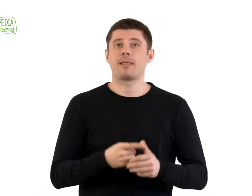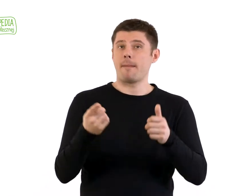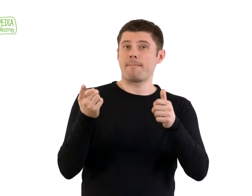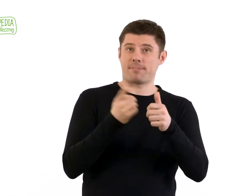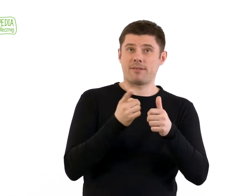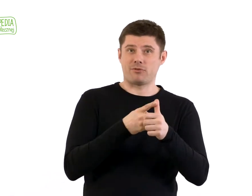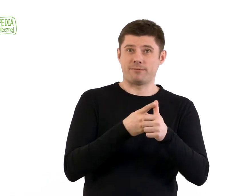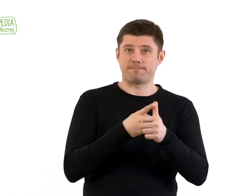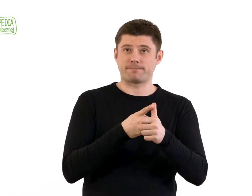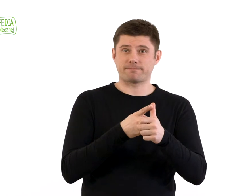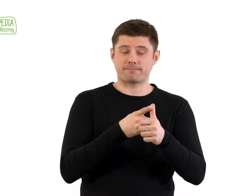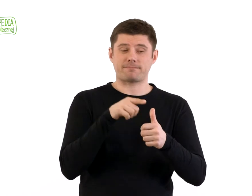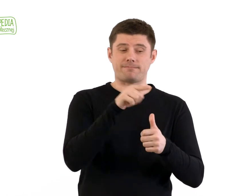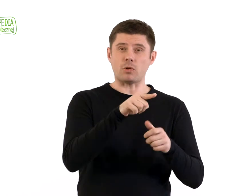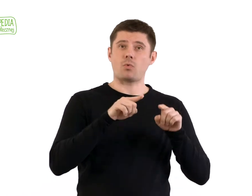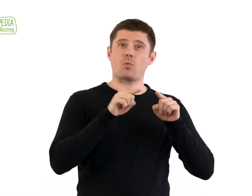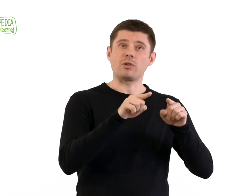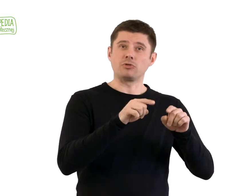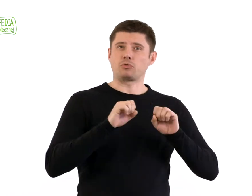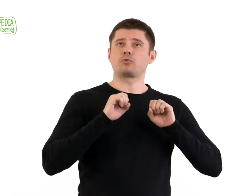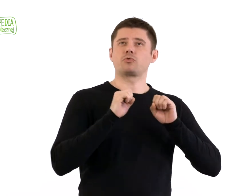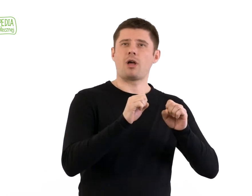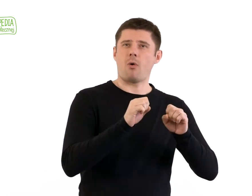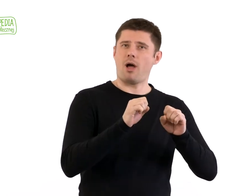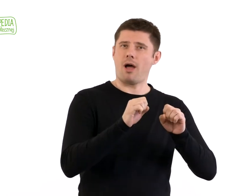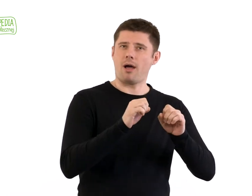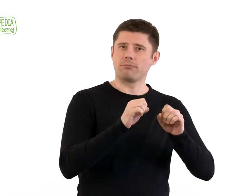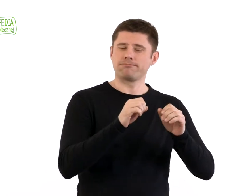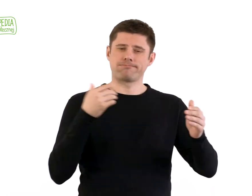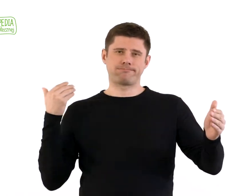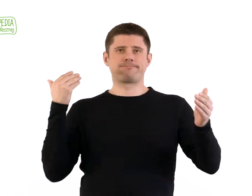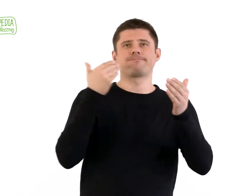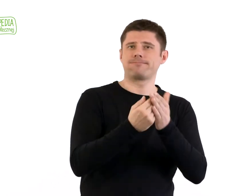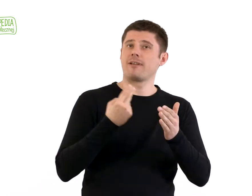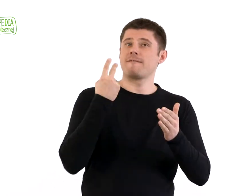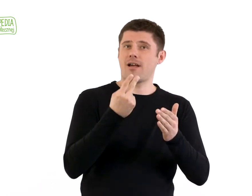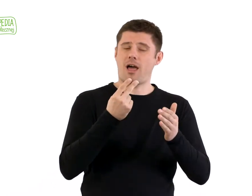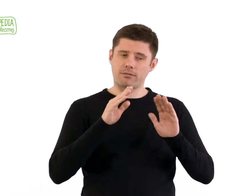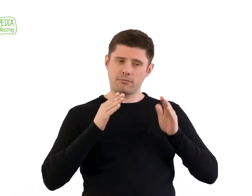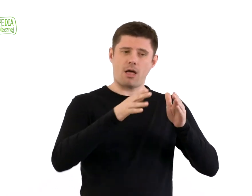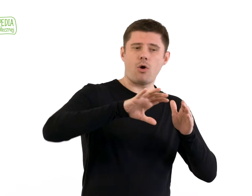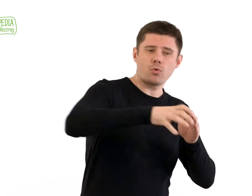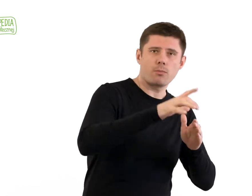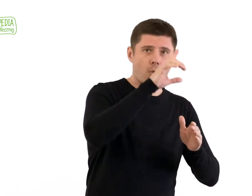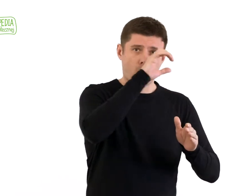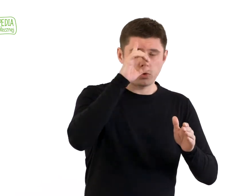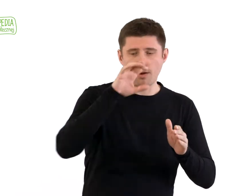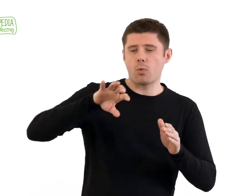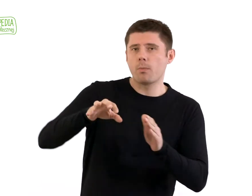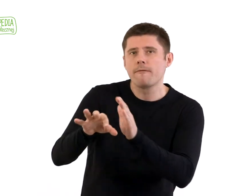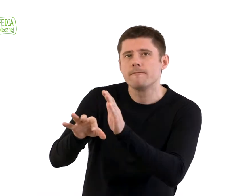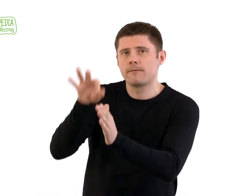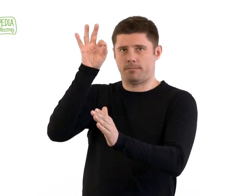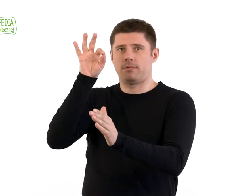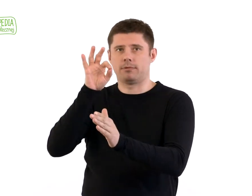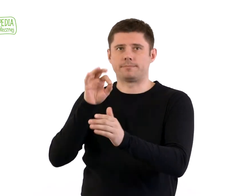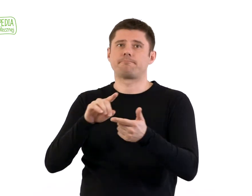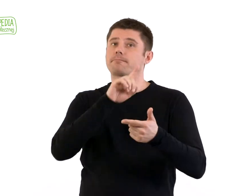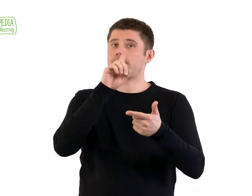prowadzi działalność pożytku publicznego na rzecz ogółu społeczności, lub określonej grupy podmiotów przez min. 2 lata;